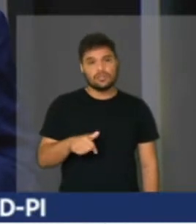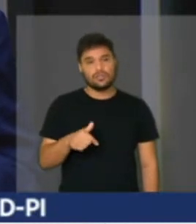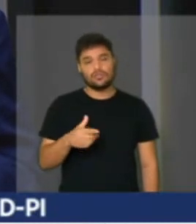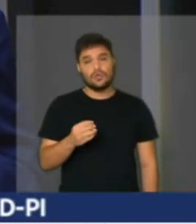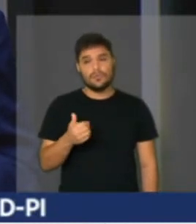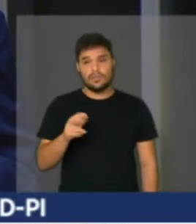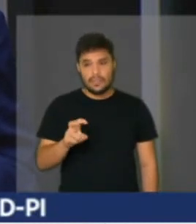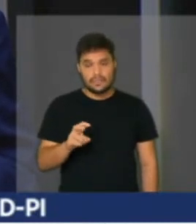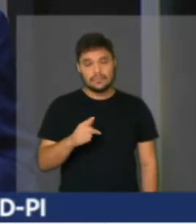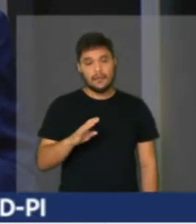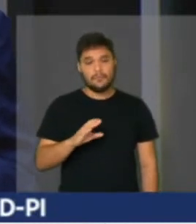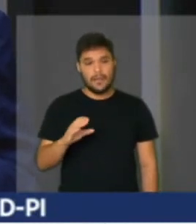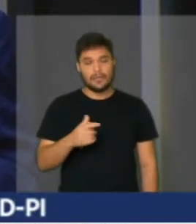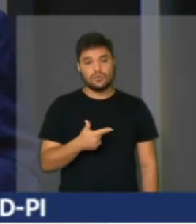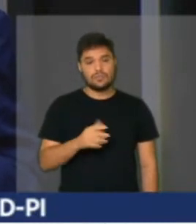6/2015, A PEC 183/2015 A PEC